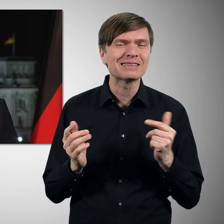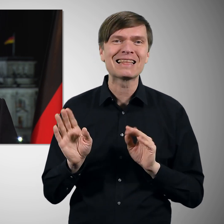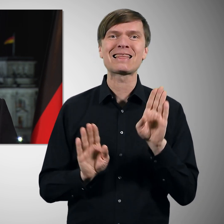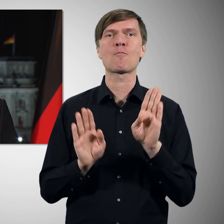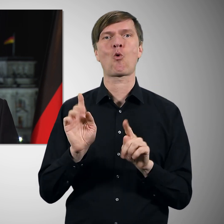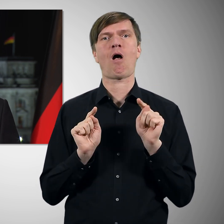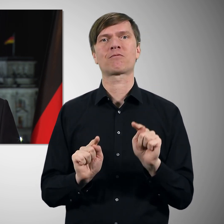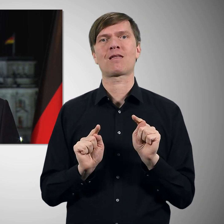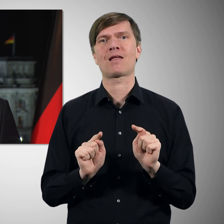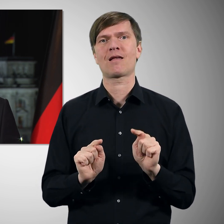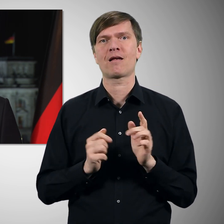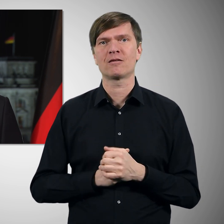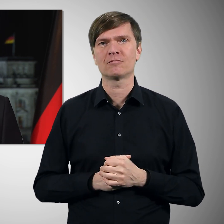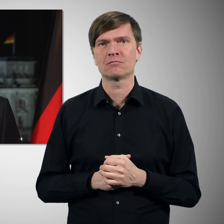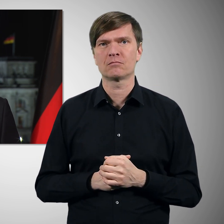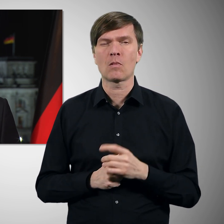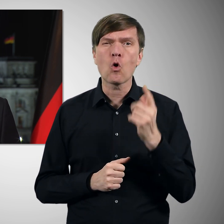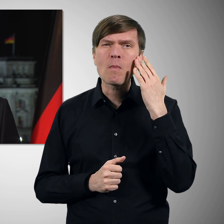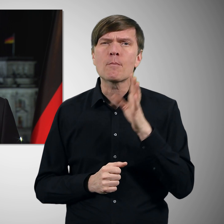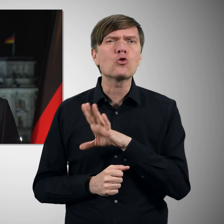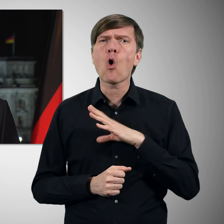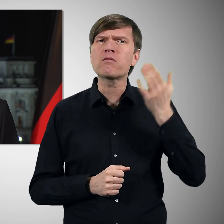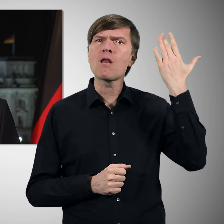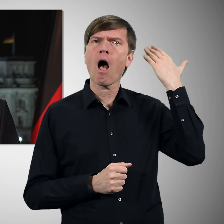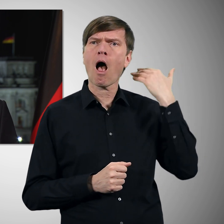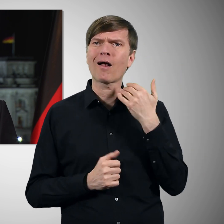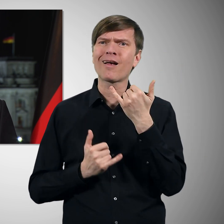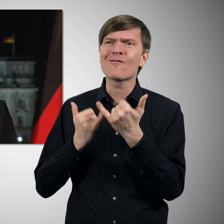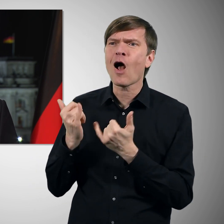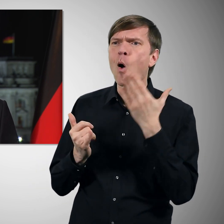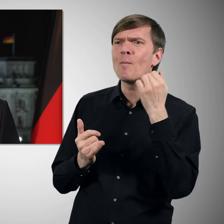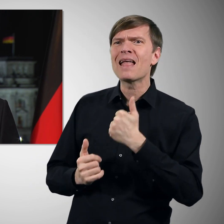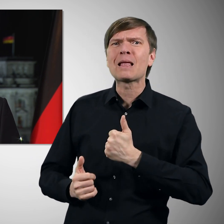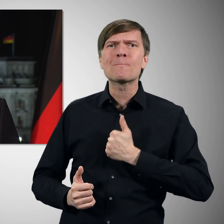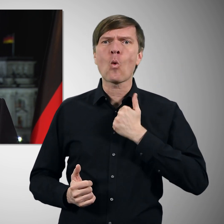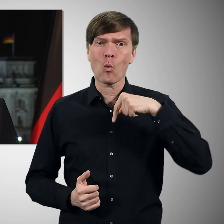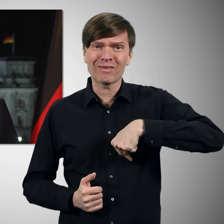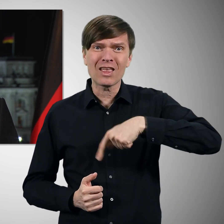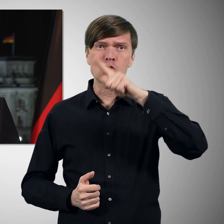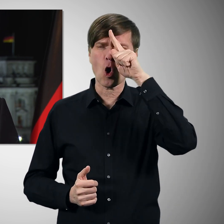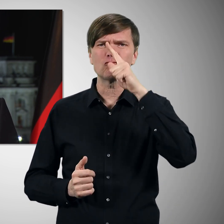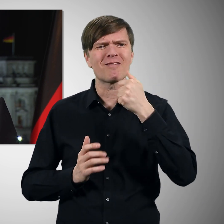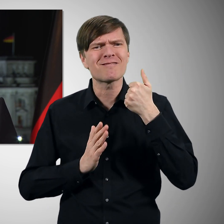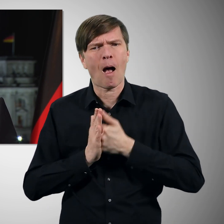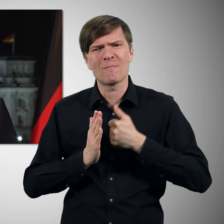Es ist noch gar nicht allzu lange her, da haben mutige Frauen und Männer auch hier in Deutschland für freie Wahlen gekämpft.